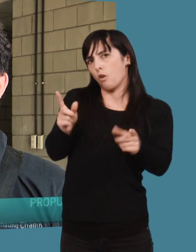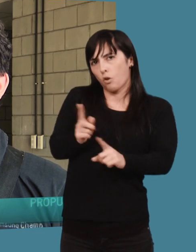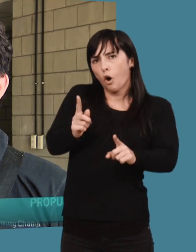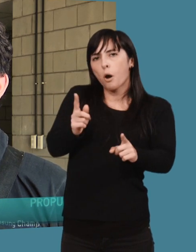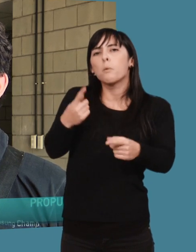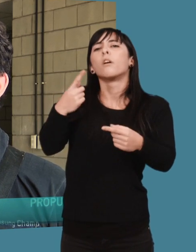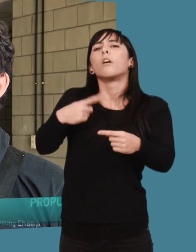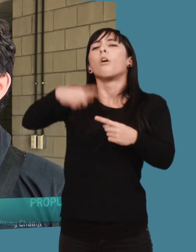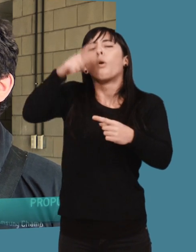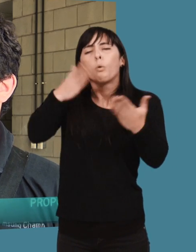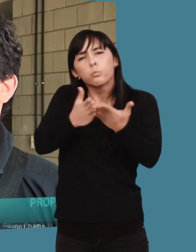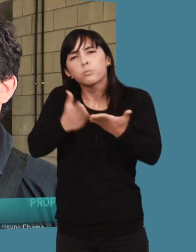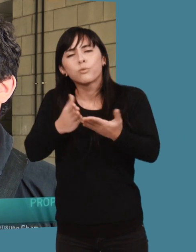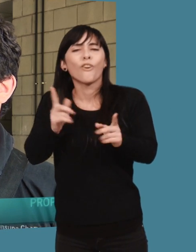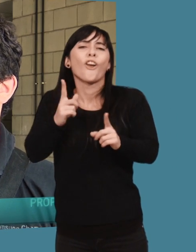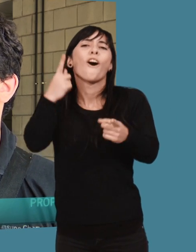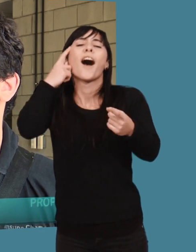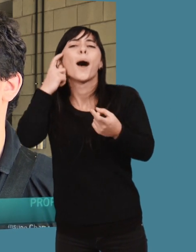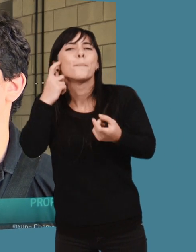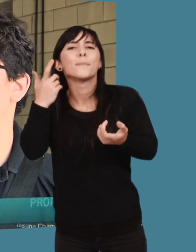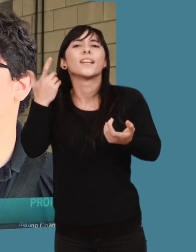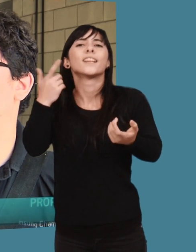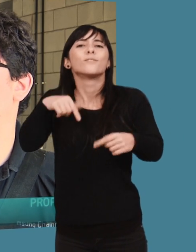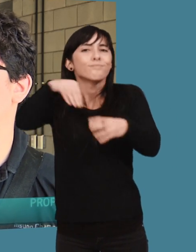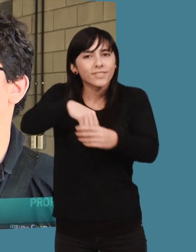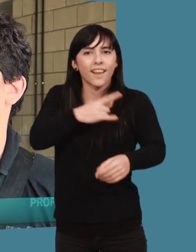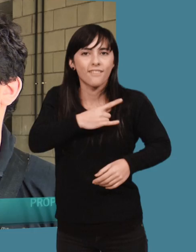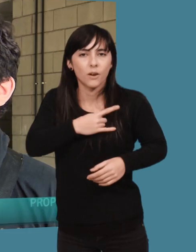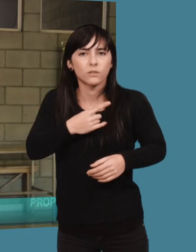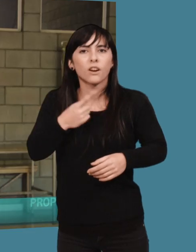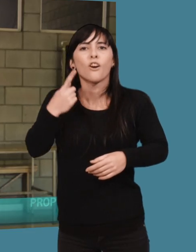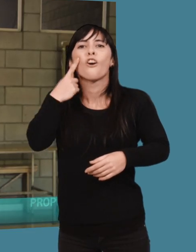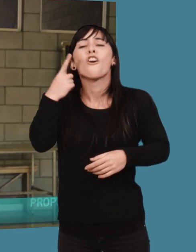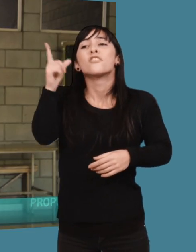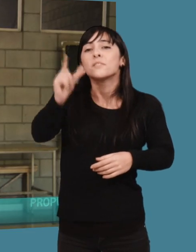no estar todo el día estudiando, sino aprender acá la facultad. Conocer el país.